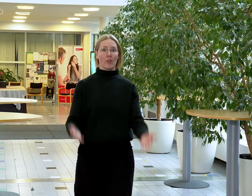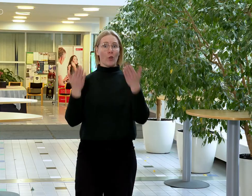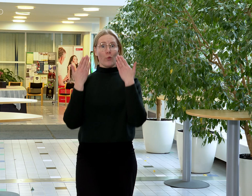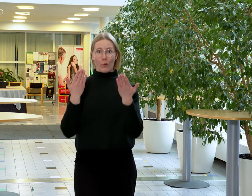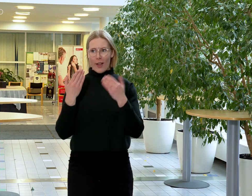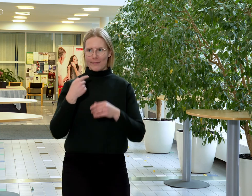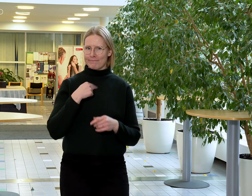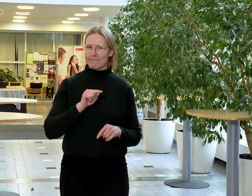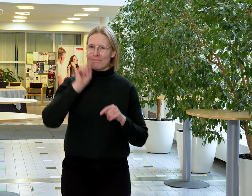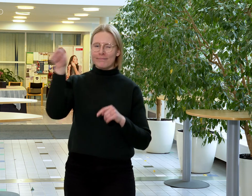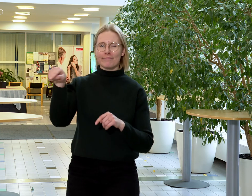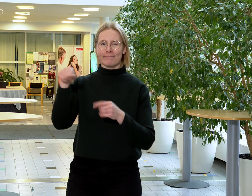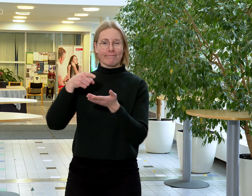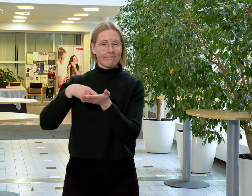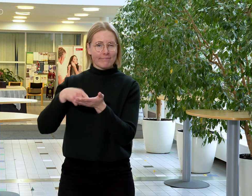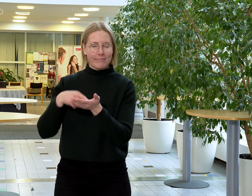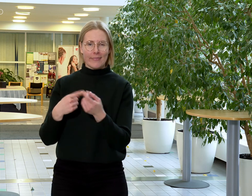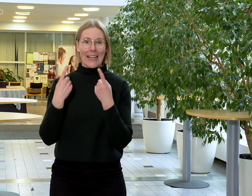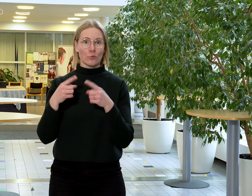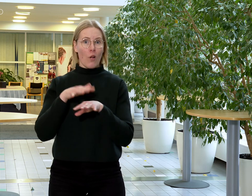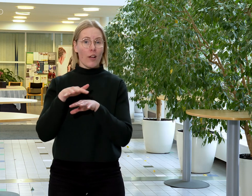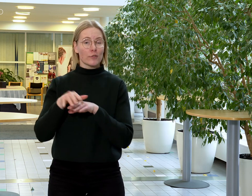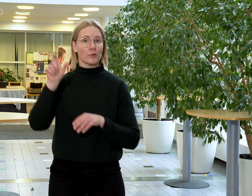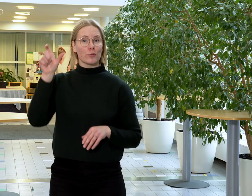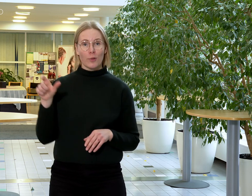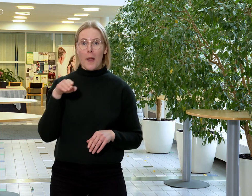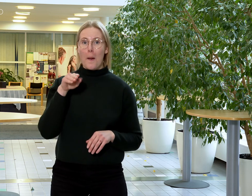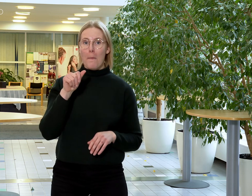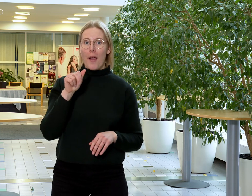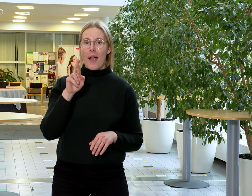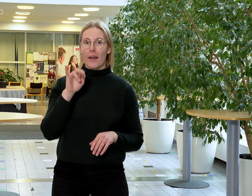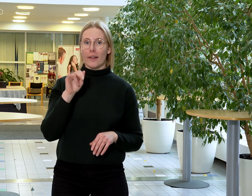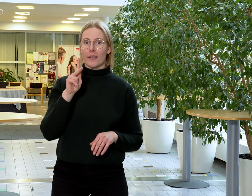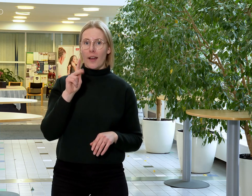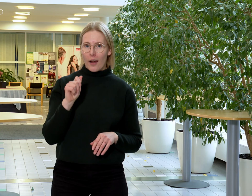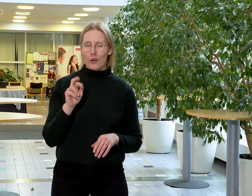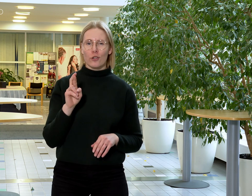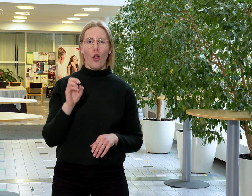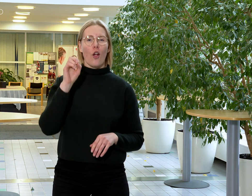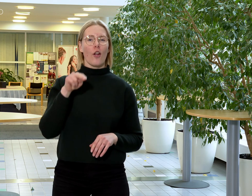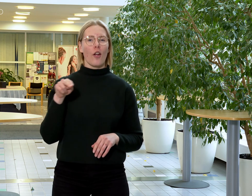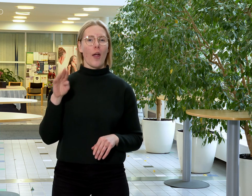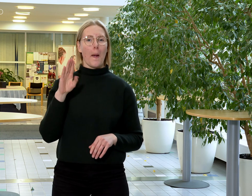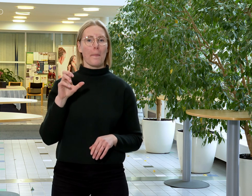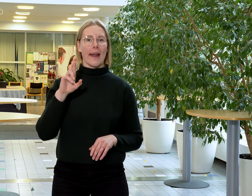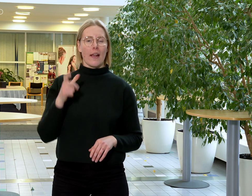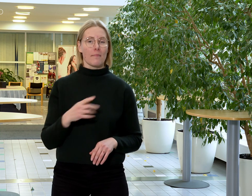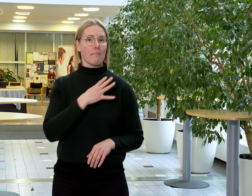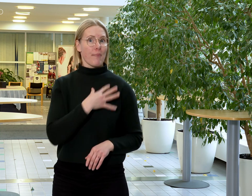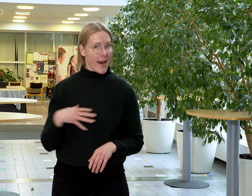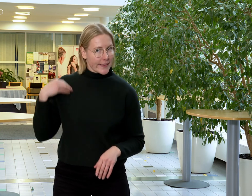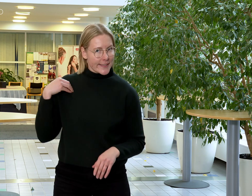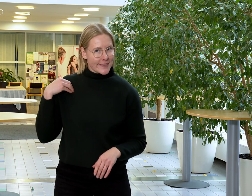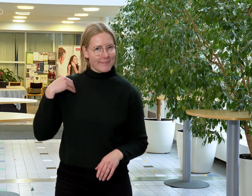Seuraavaksi haastattelemme erityisasiantuntija Marika Rönnbergiä.